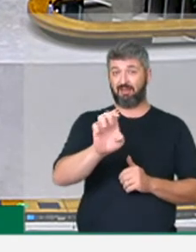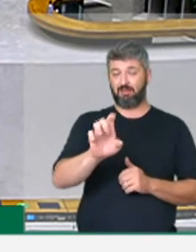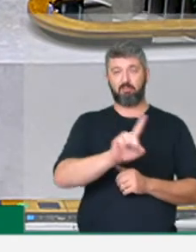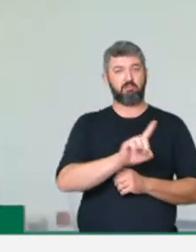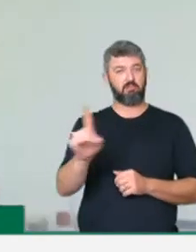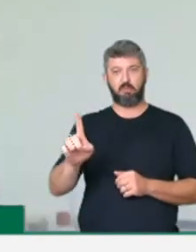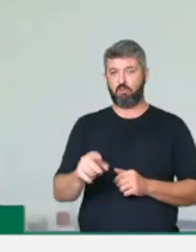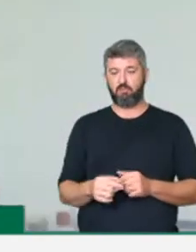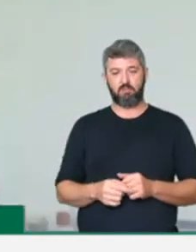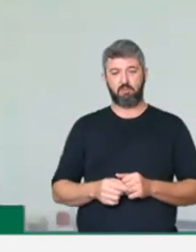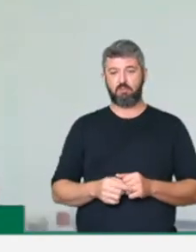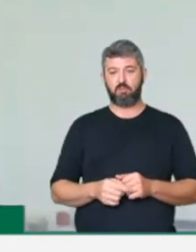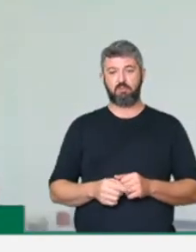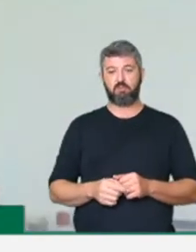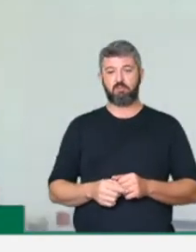DE INVESTIMENTO MAS, AGORA,